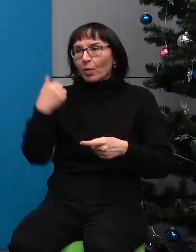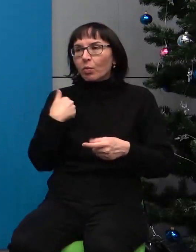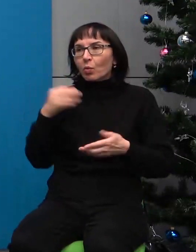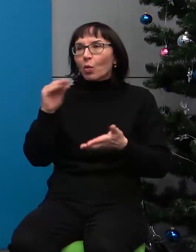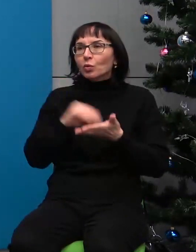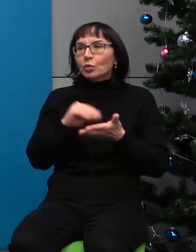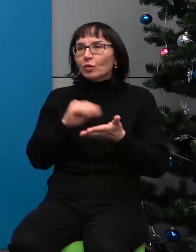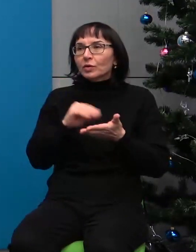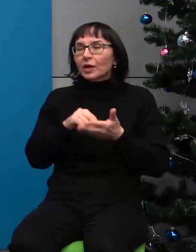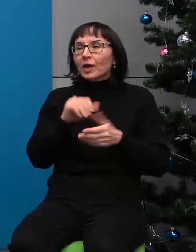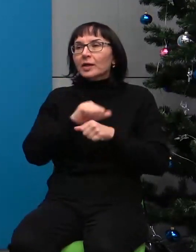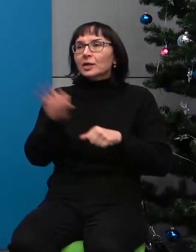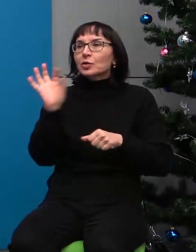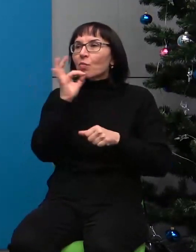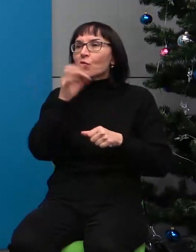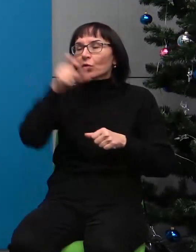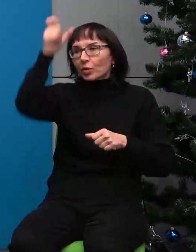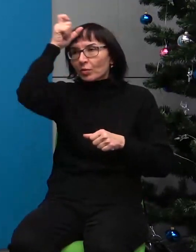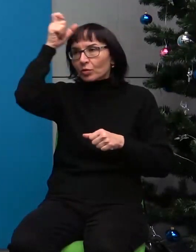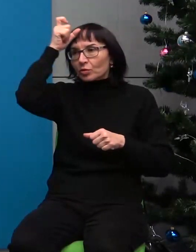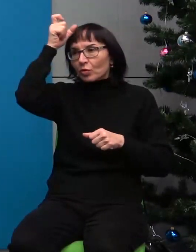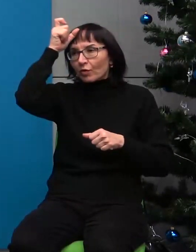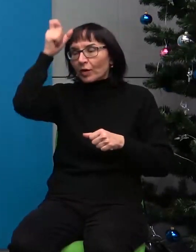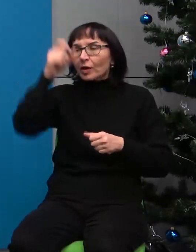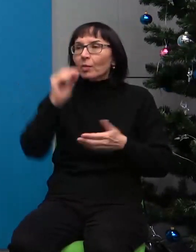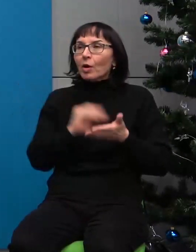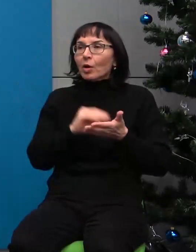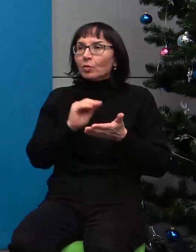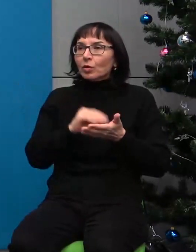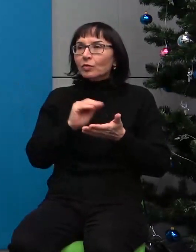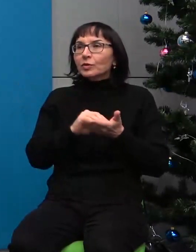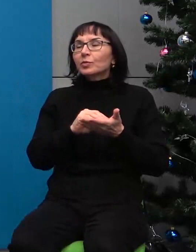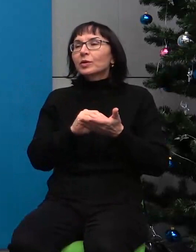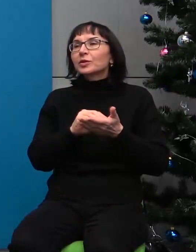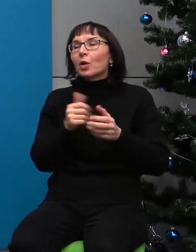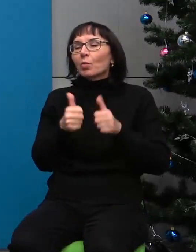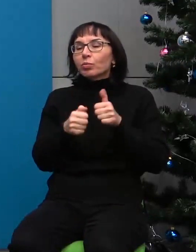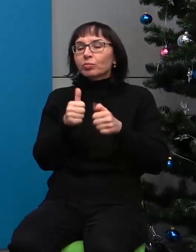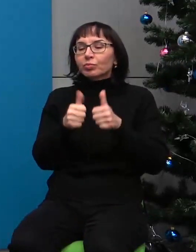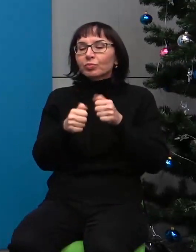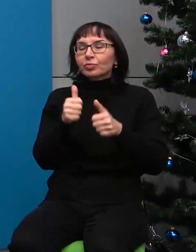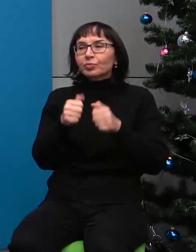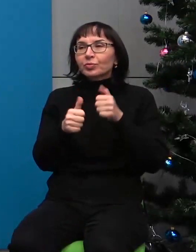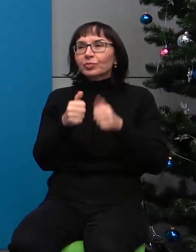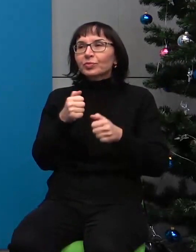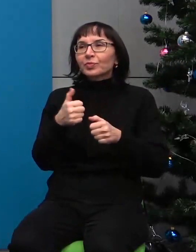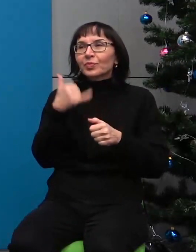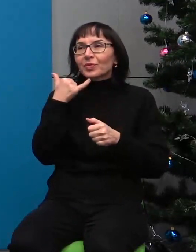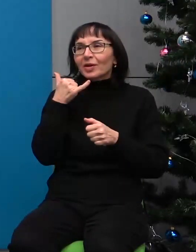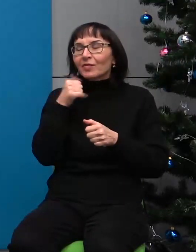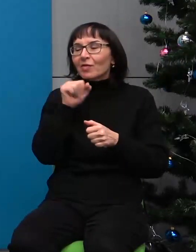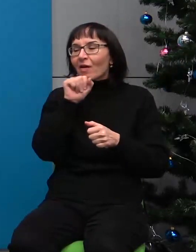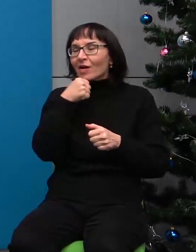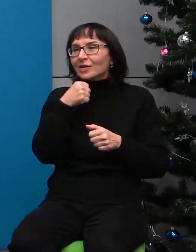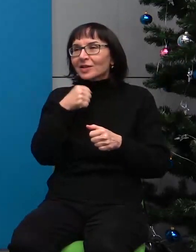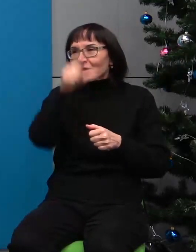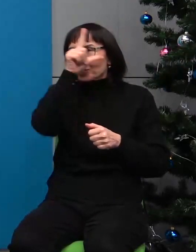jesteś młodym człowiekiem, przed chwilą to udowodniłeś, klikając w telefon dwoma kciukami, bo starsi ludzie tylko jednego używają.